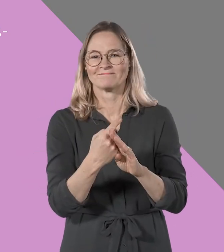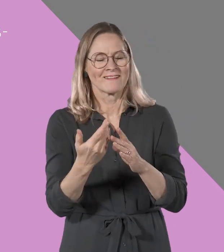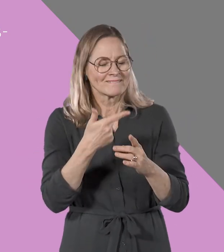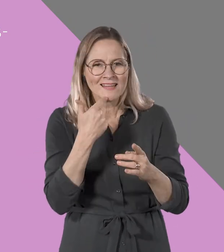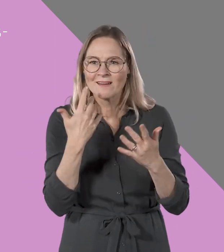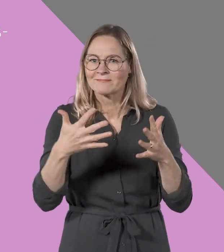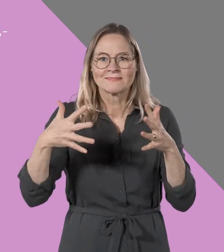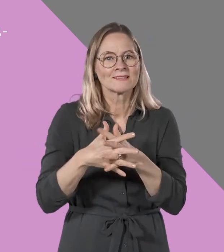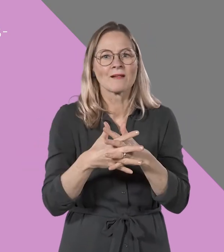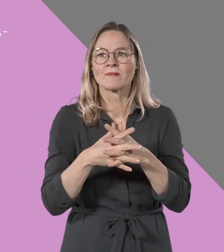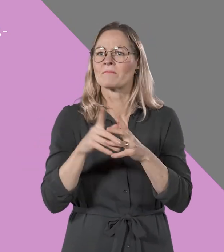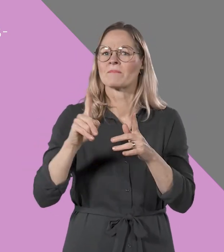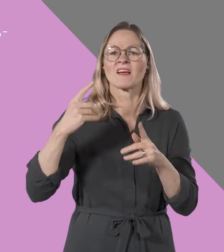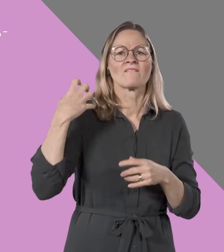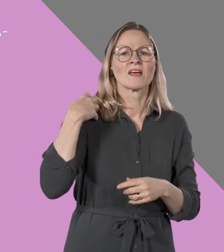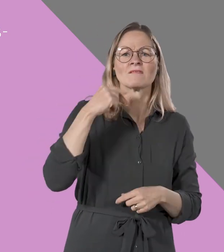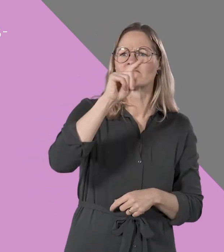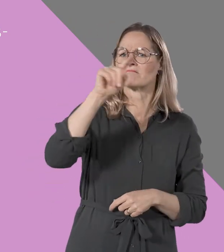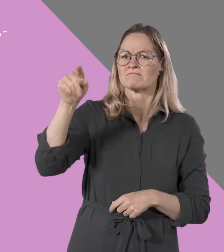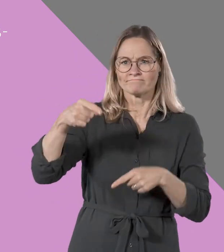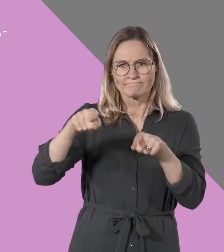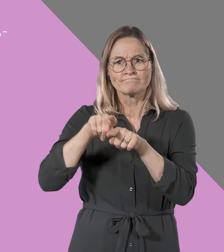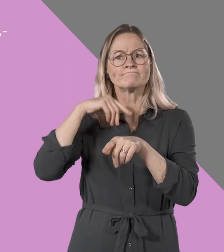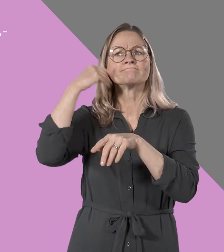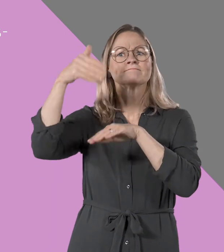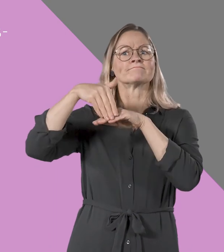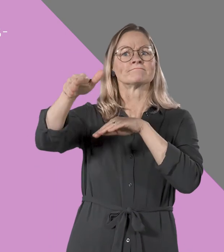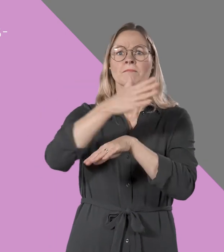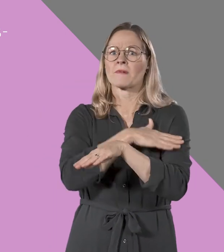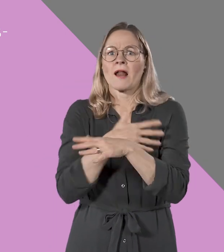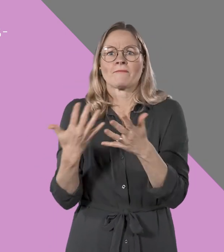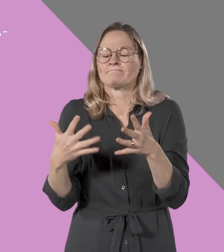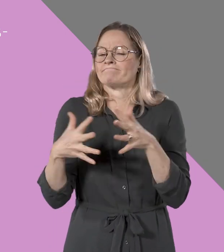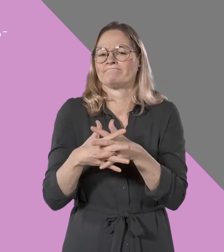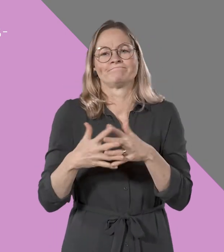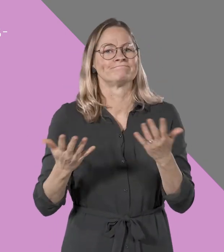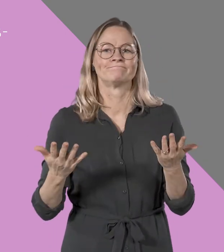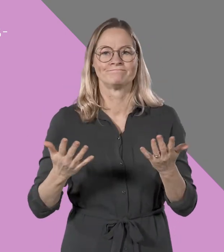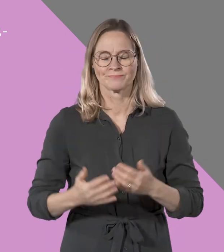Vieläkään ei ole selvinnyt, mikä viranomaistaho toteuttaa palvelua jatkossa.